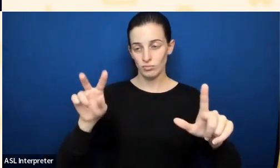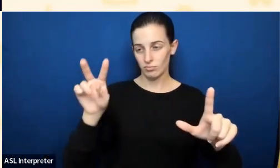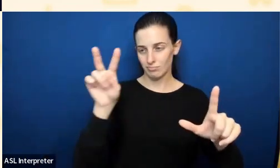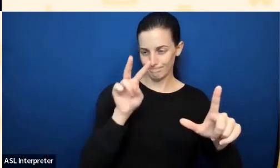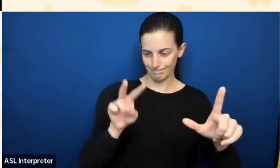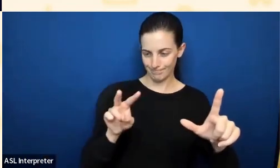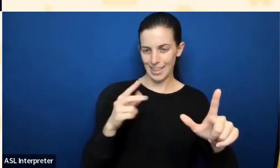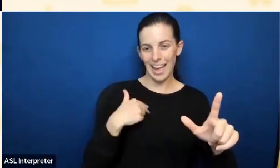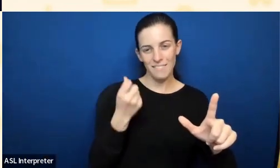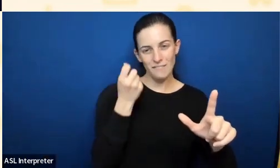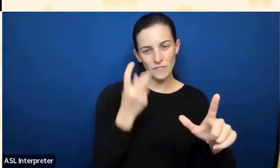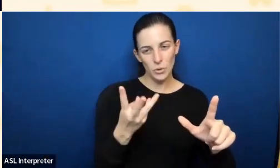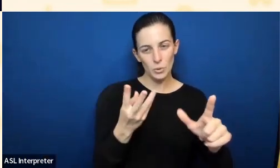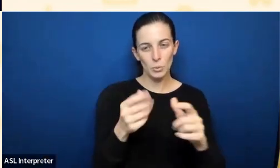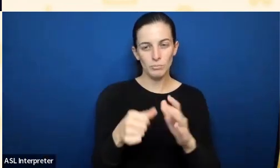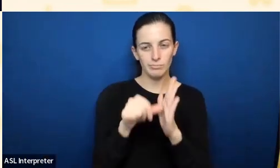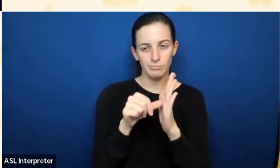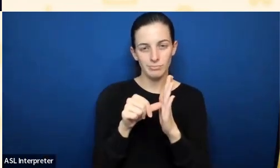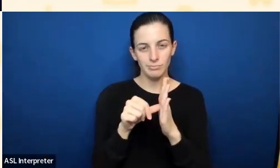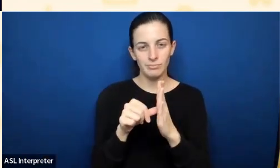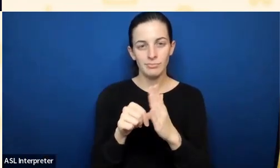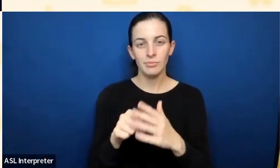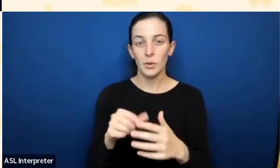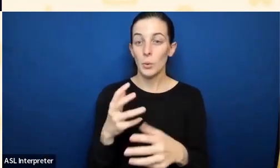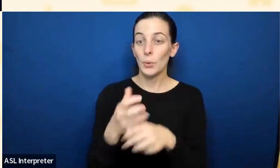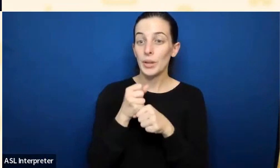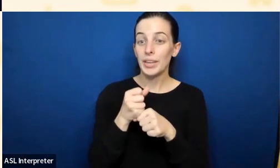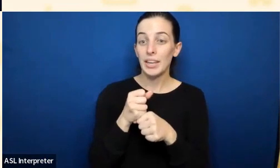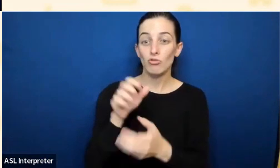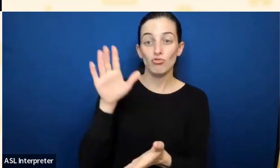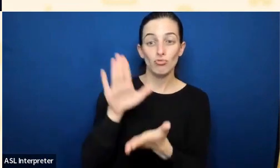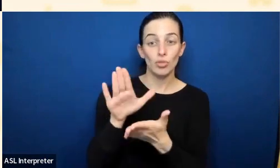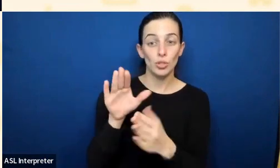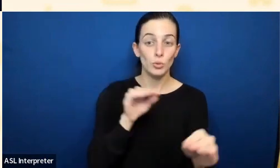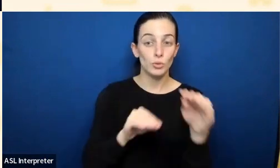Obtendremos la preferencia de movimiento reducido de la persona desde la configuración de su sistema.